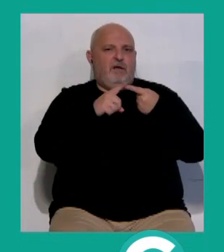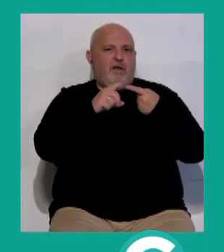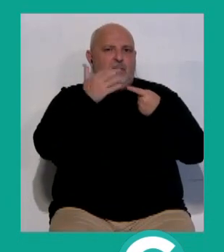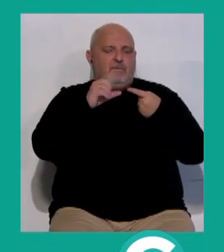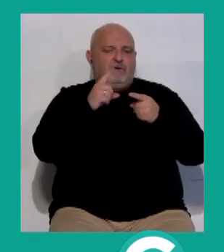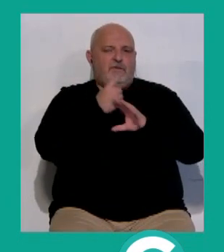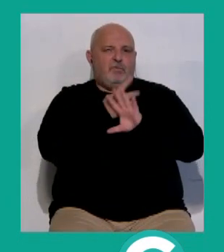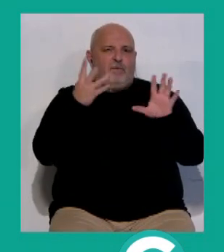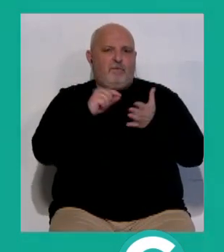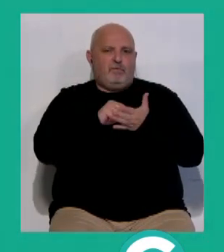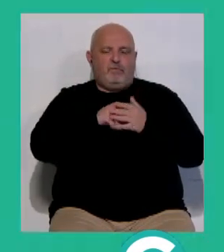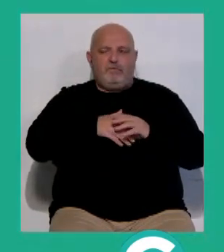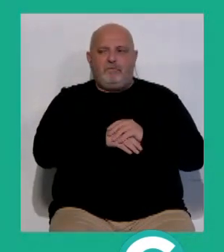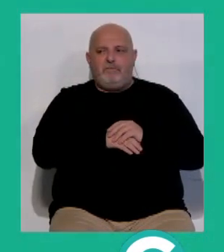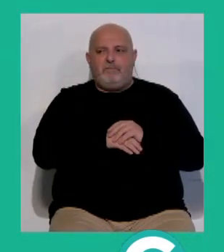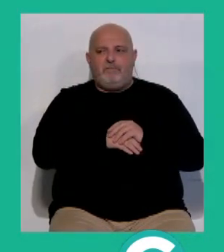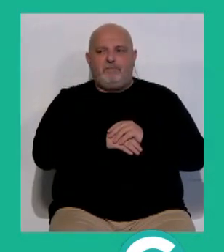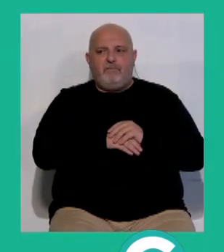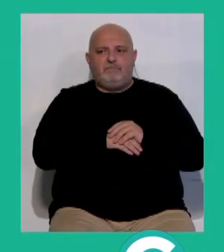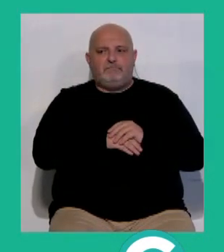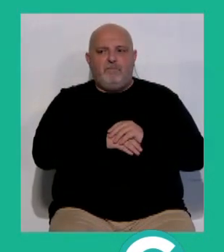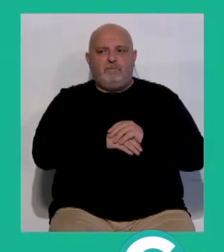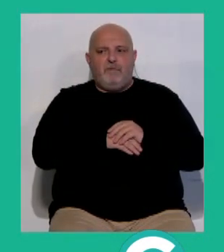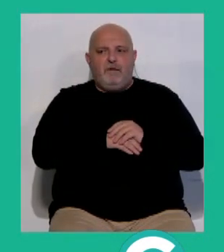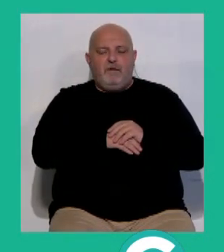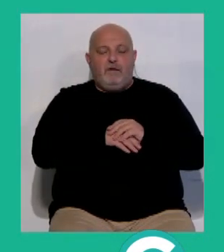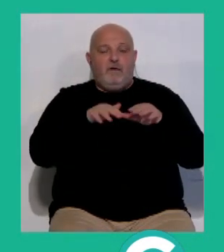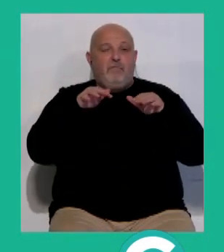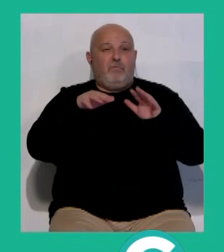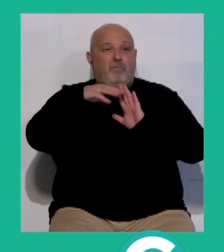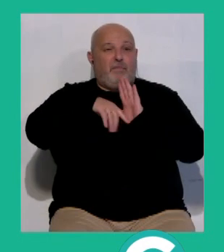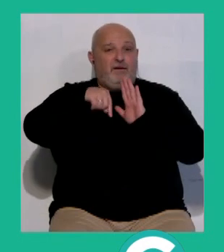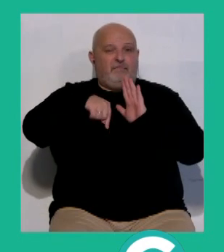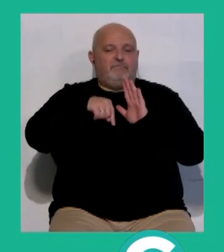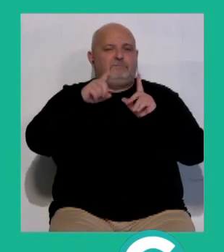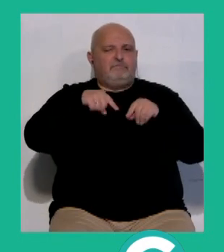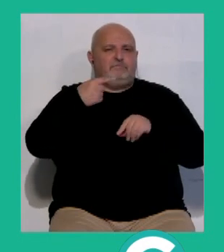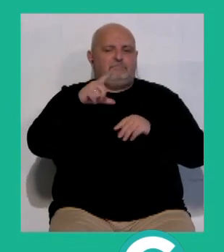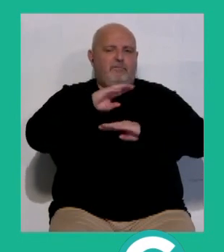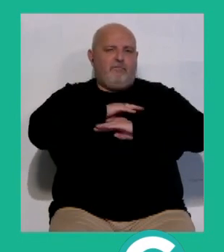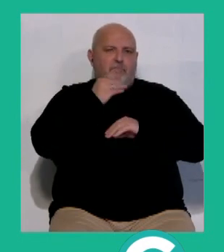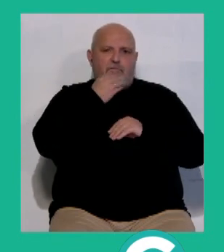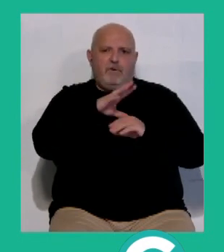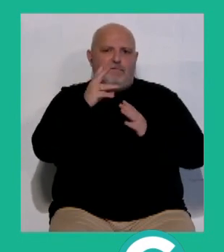con 19 puntos los espectadores también consideran que David fue el mejor con tres puntos dos puntos